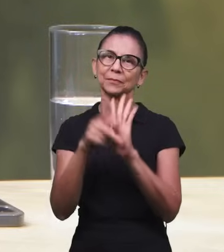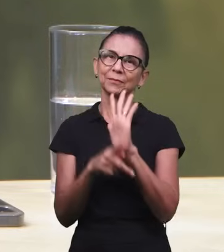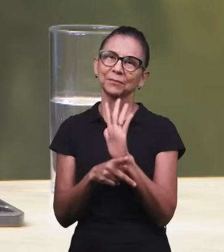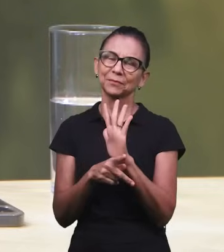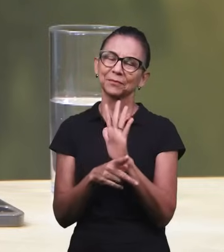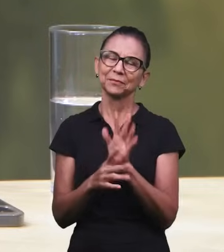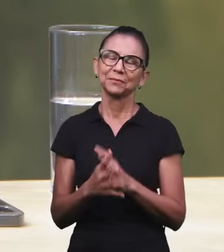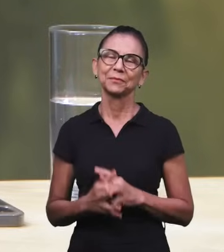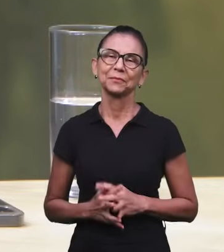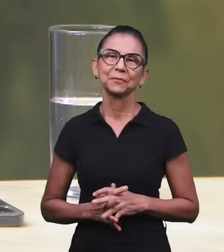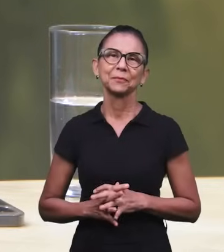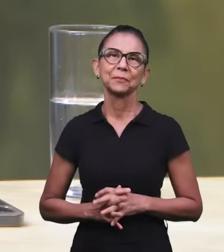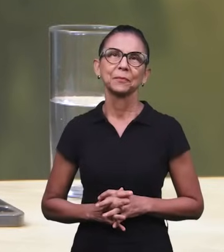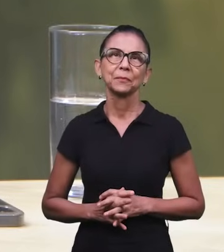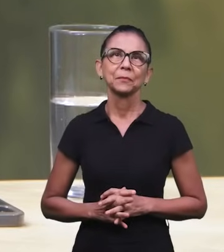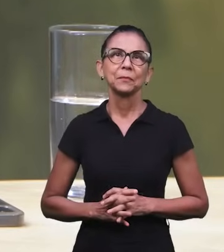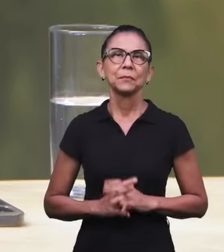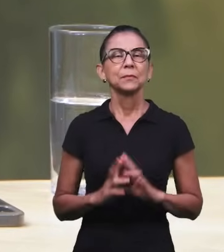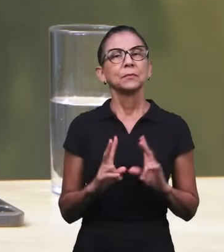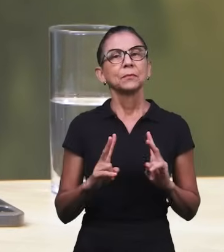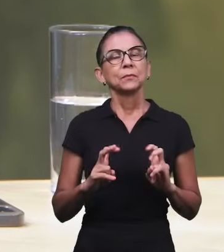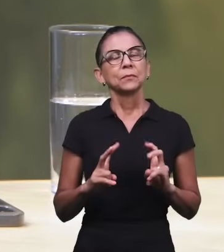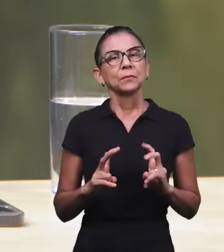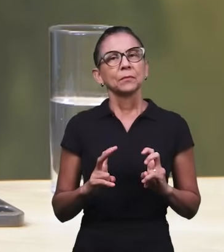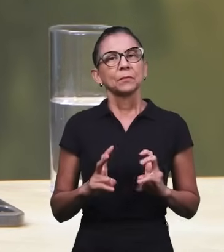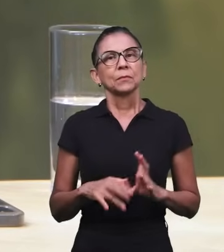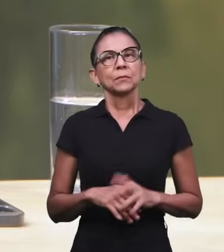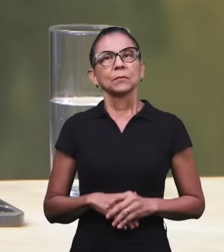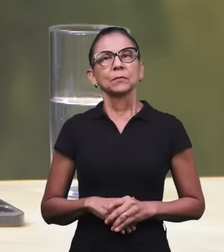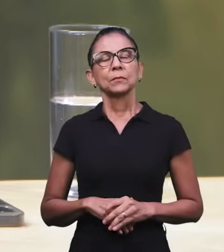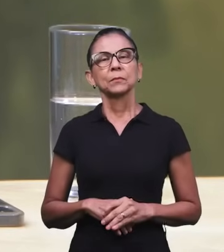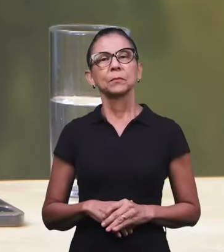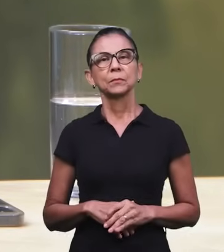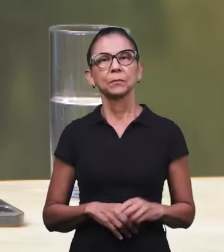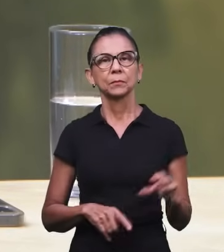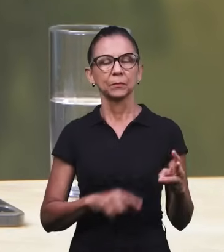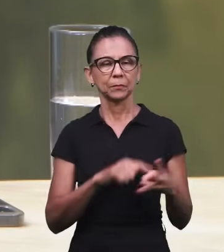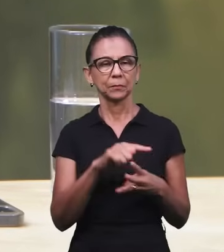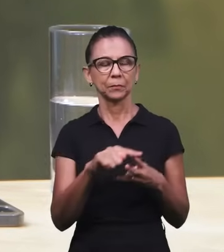então esse assunto é um assunto que nós estamos abordando estamos já numa terceira abordagem